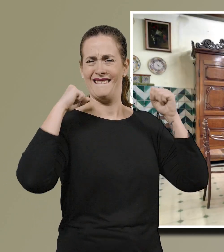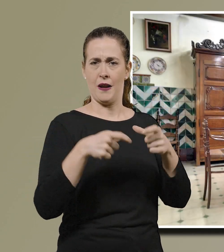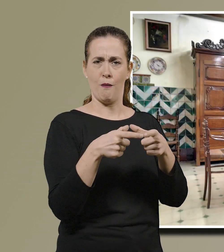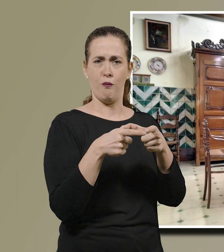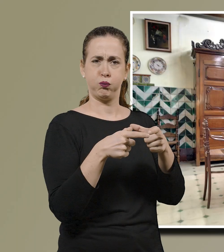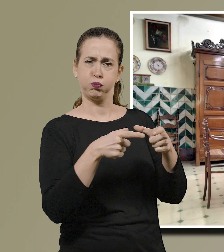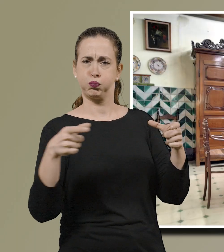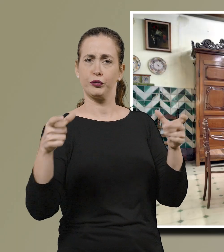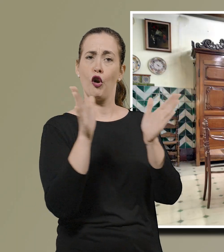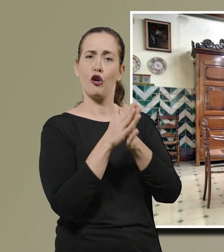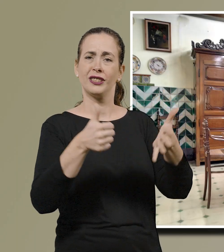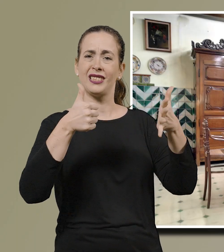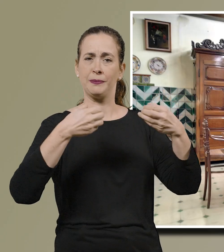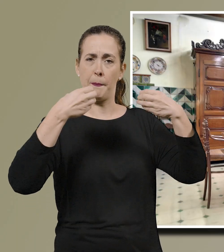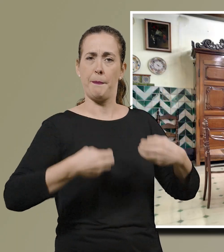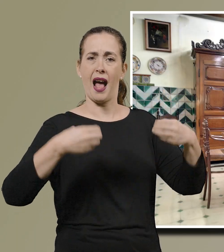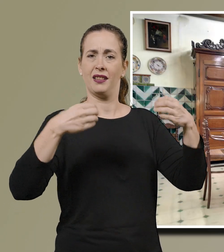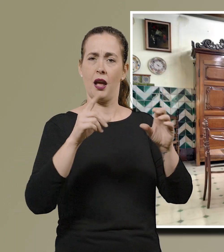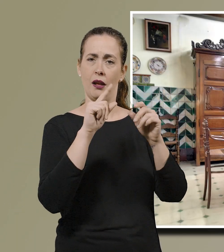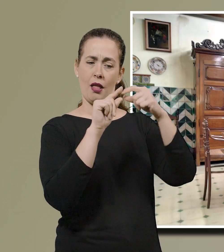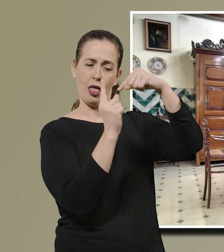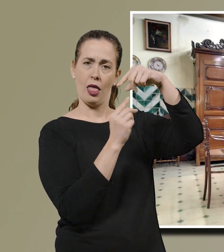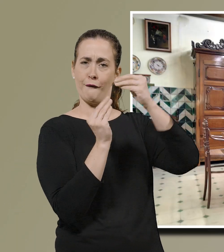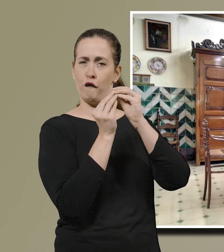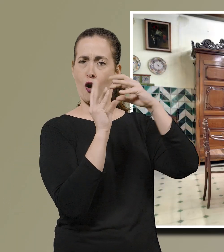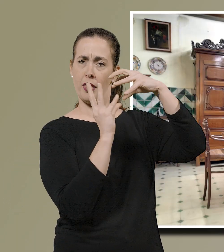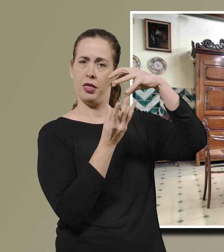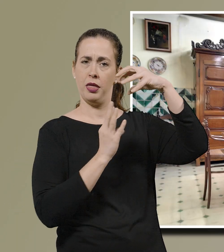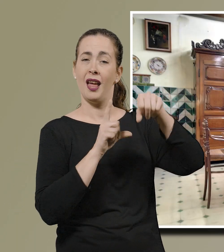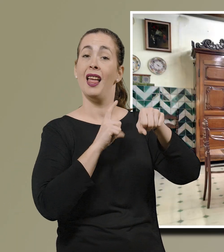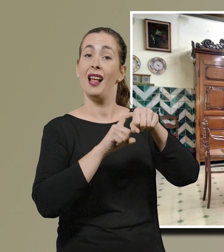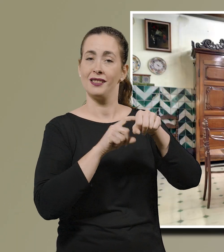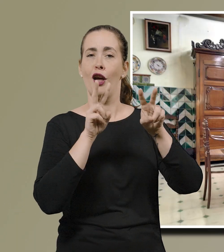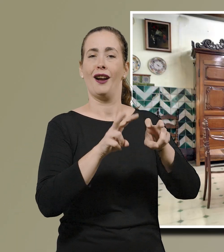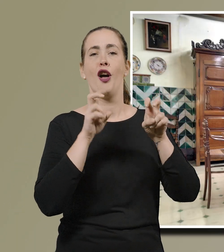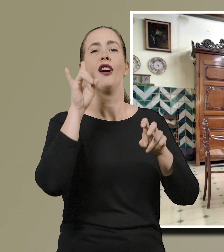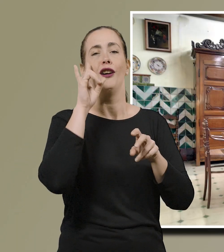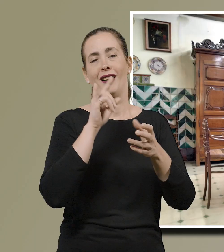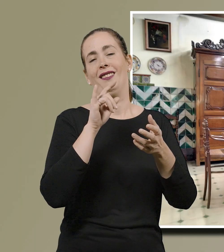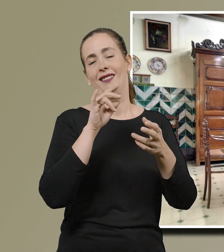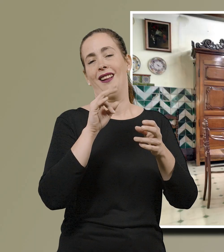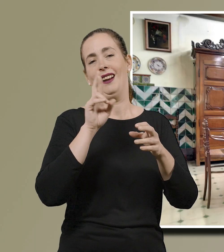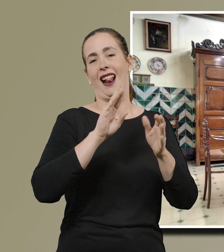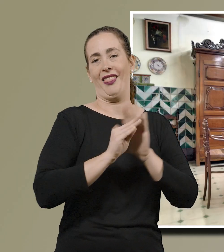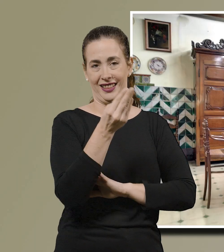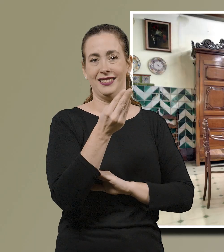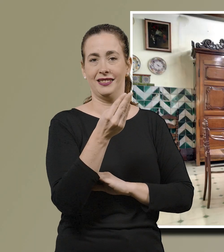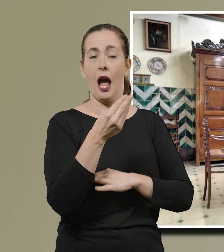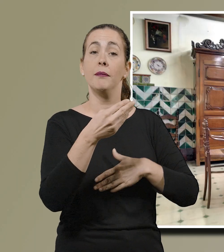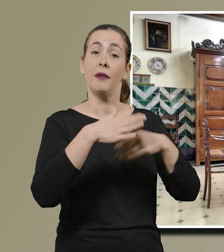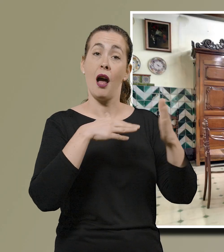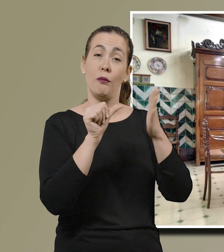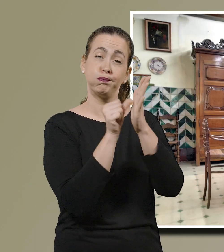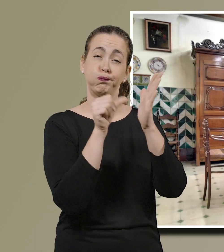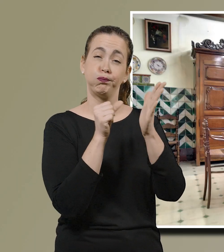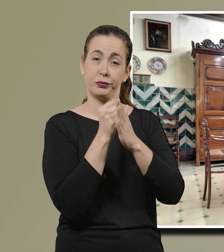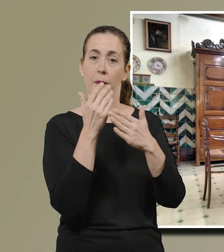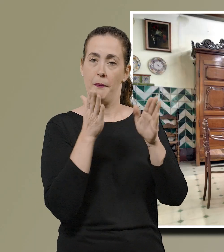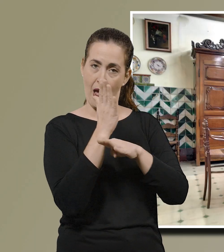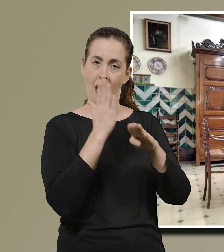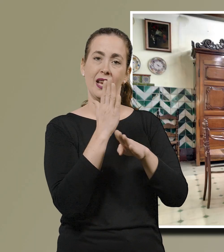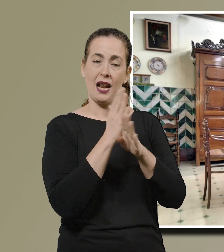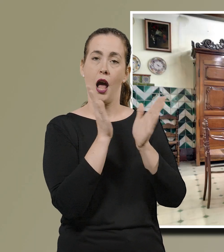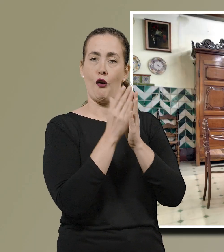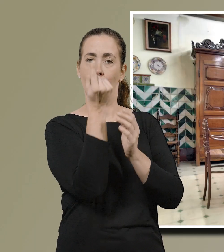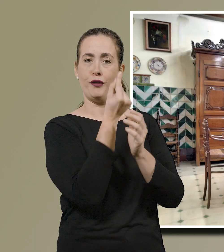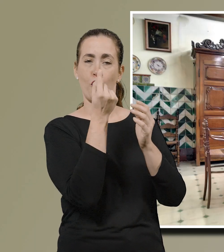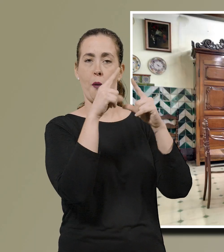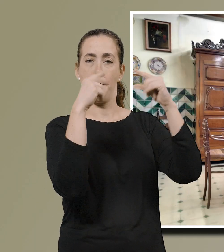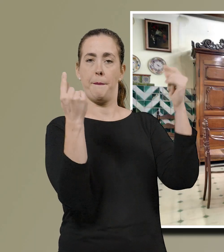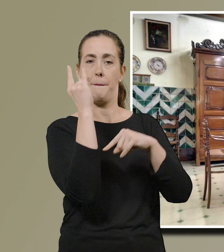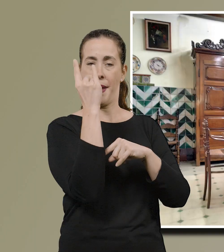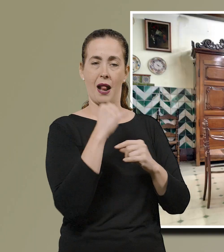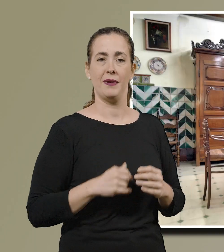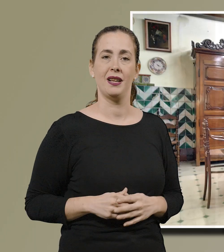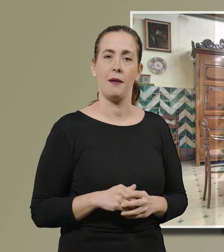de sis potes tornejades d’estil neorenaixentista feta amb fusta d’una palmera.